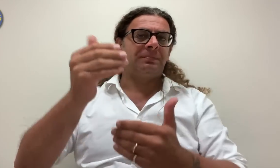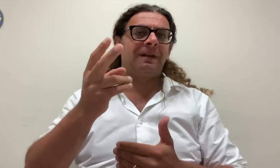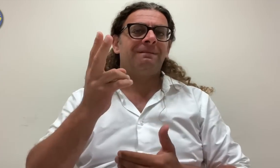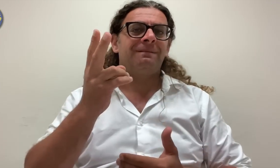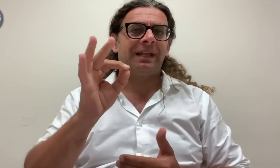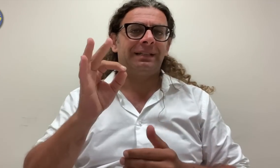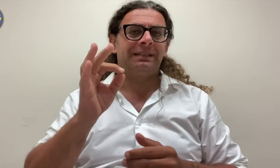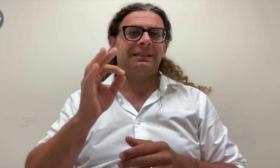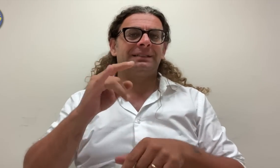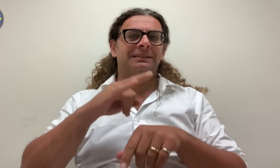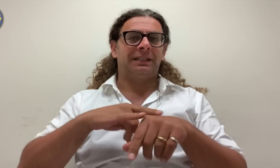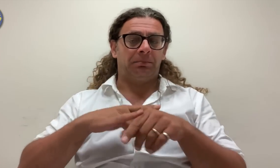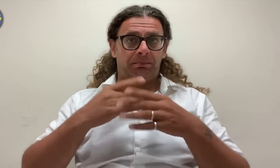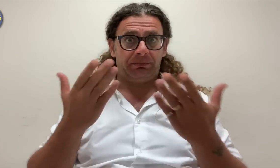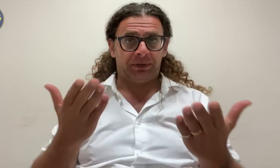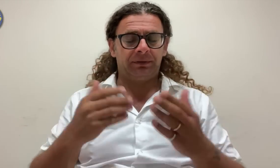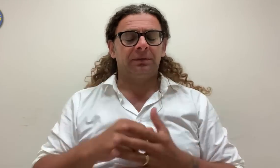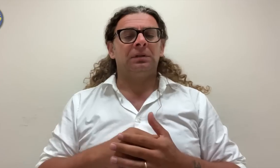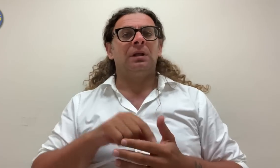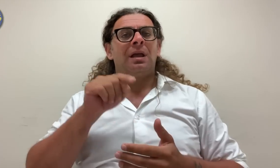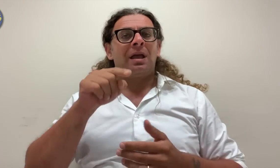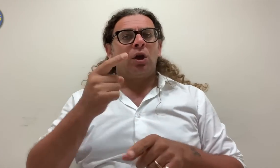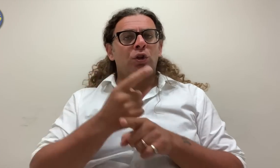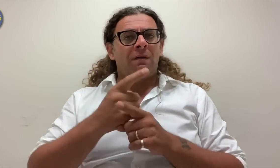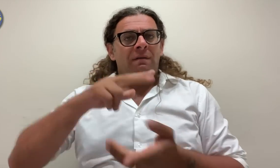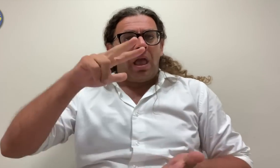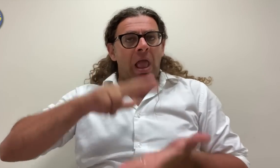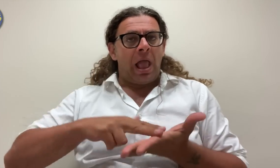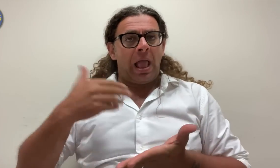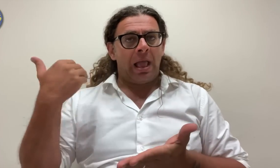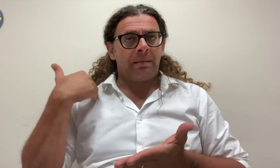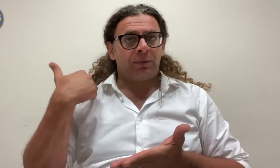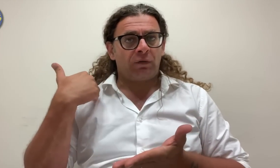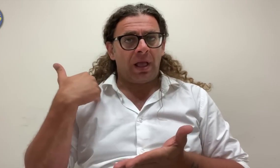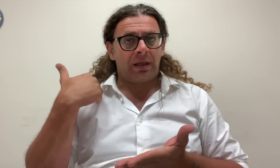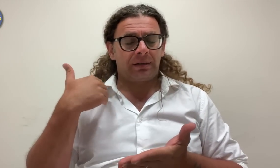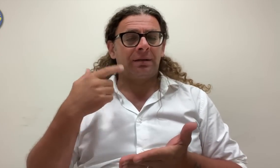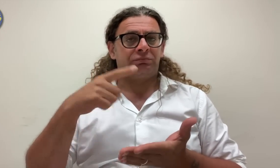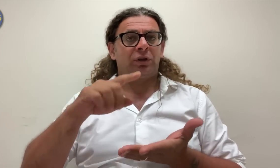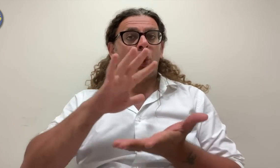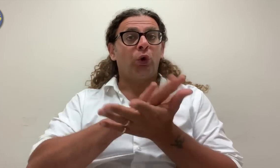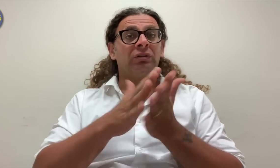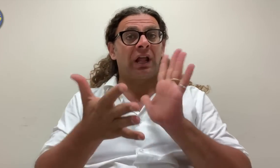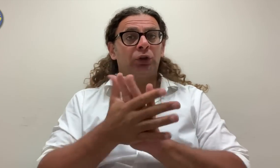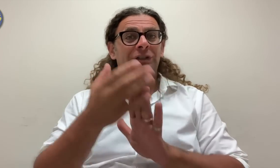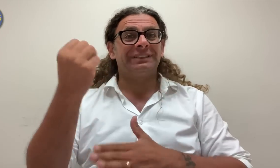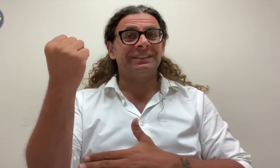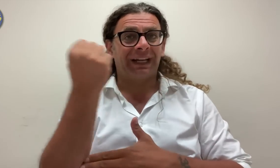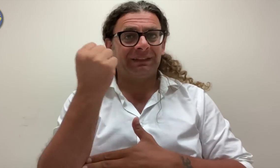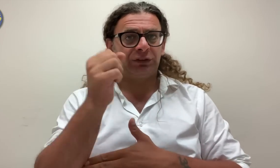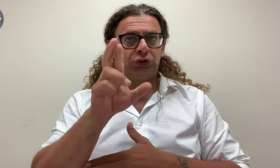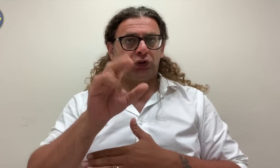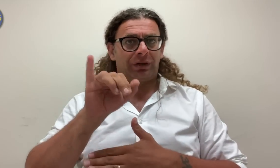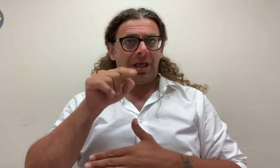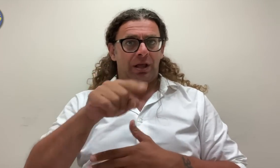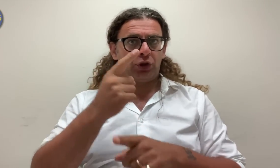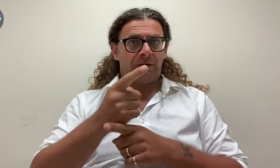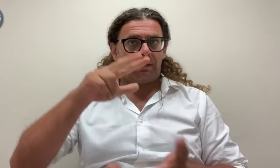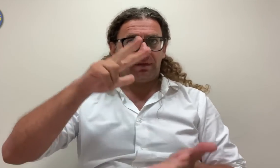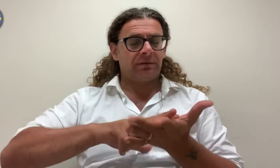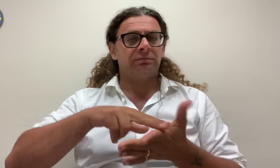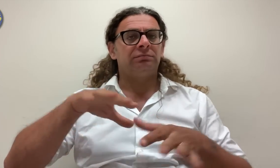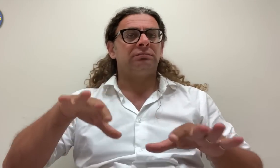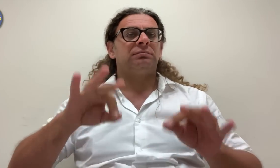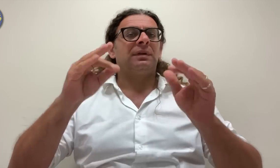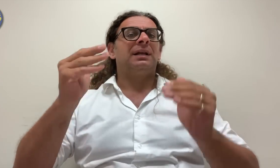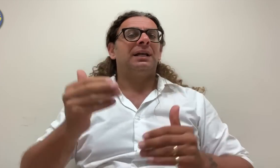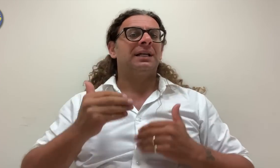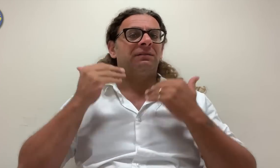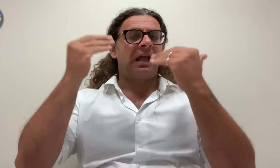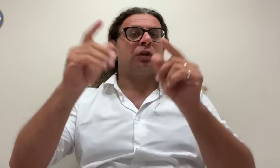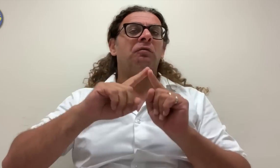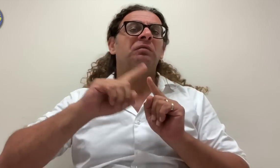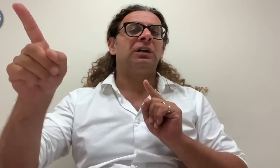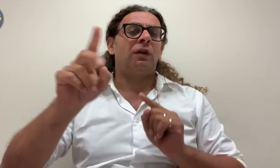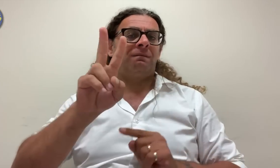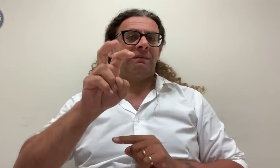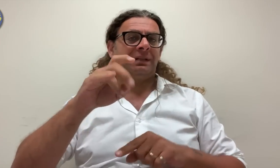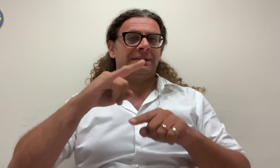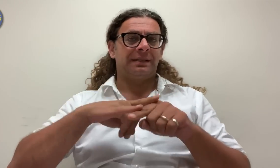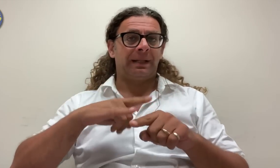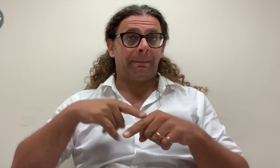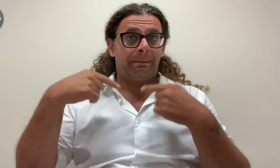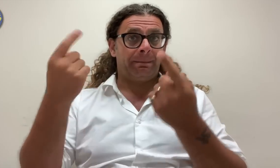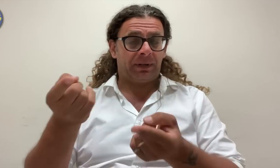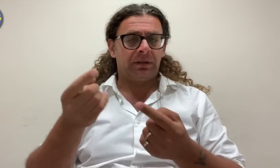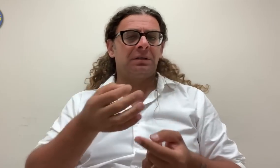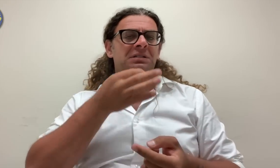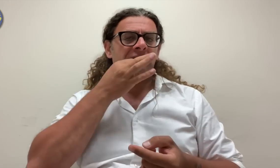ed è stata stabilita una proroga fino al prossimo 20 settembre; l’approvazione del Contratto di Servizio RAI è stata sospesa e posticipata fino al prossimo 20 settembre.